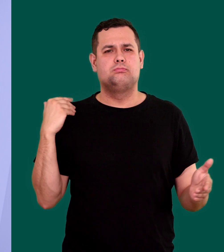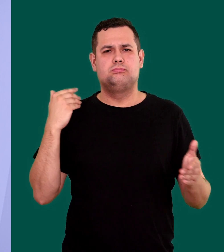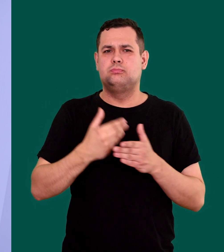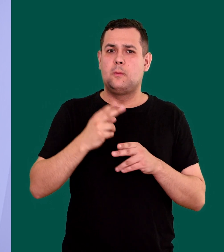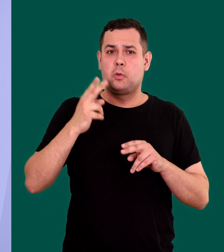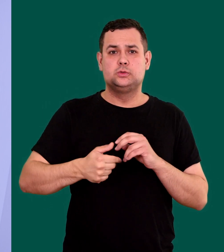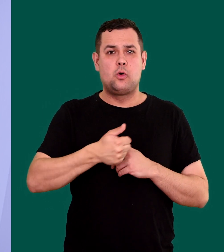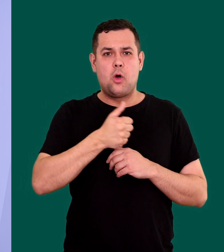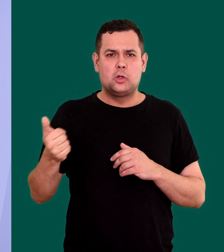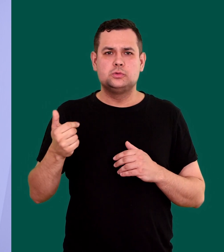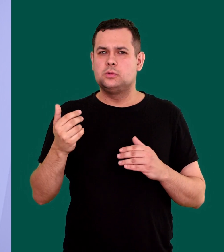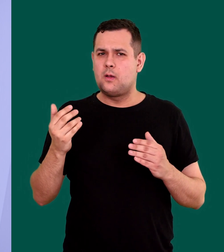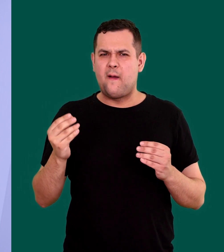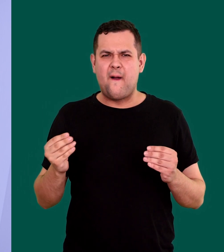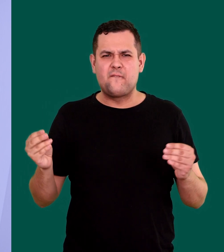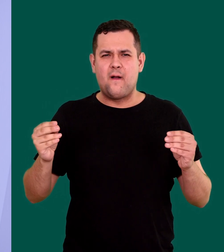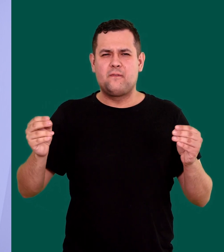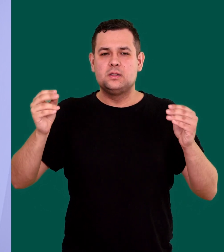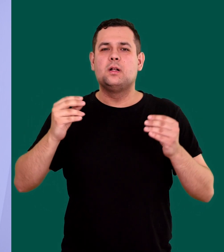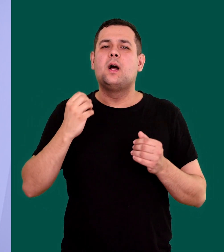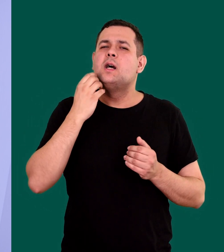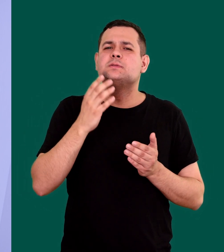Takto sa moje podnikanie za posledné roky veľmi rozrástlo.